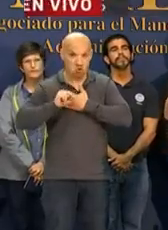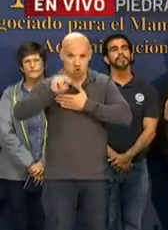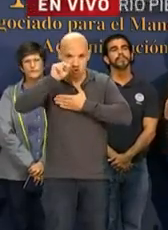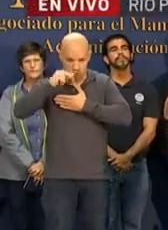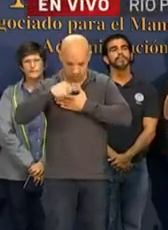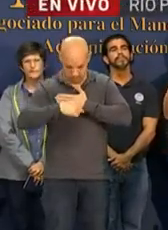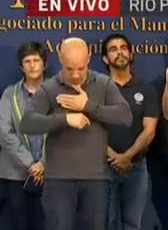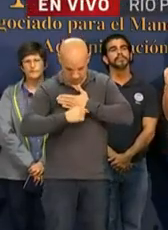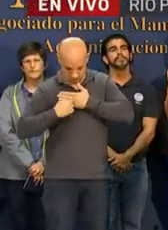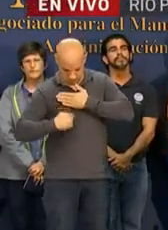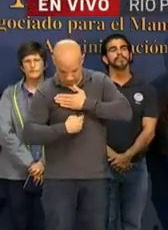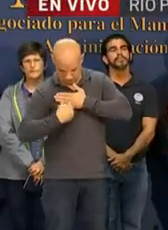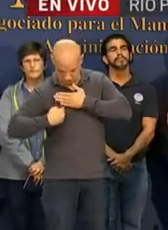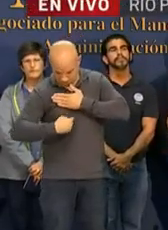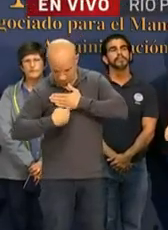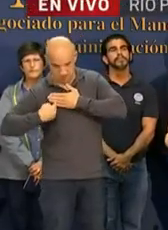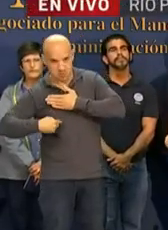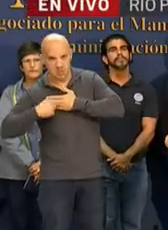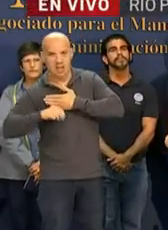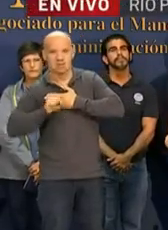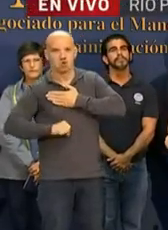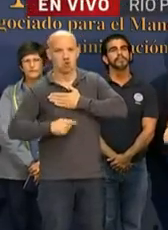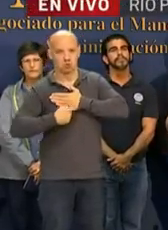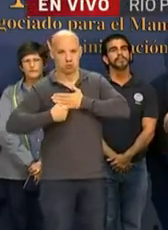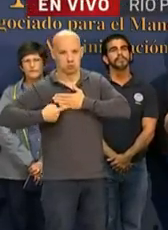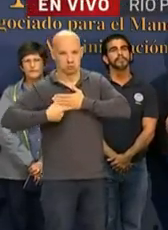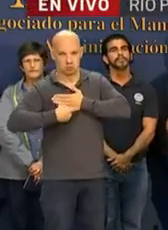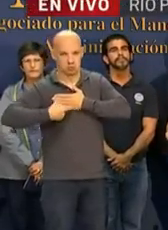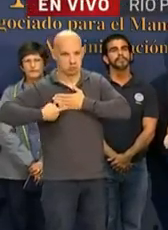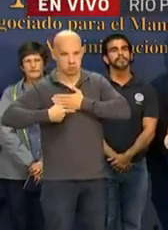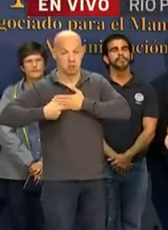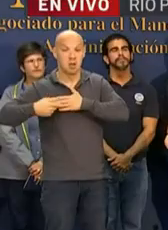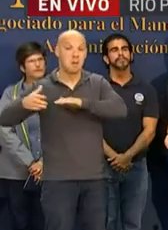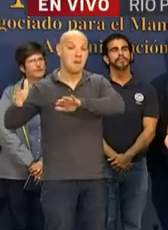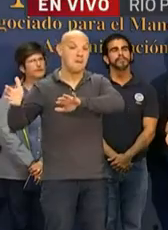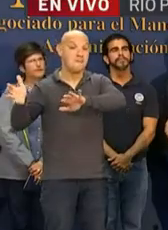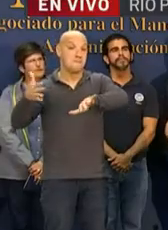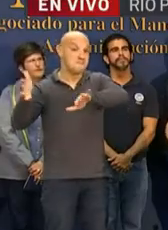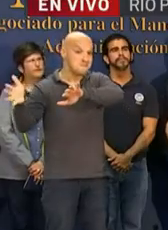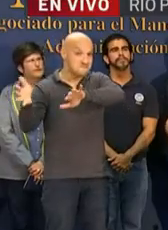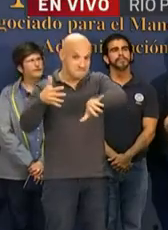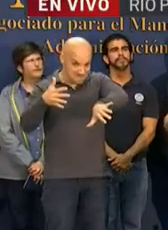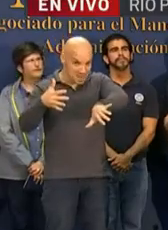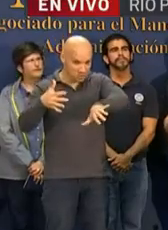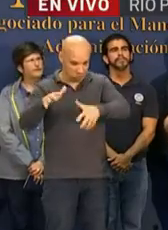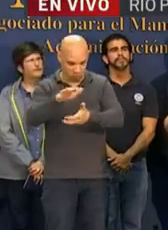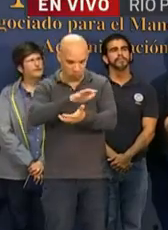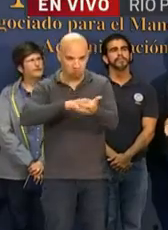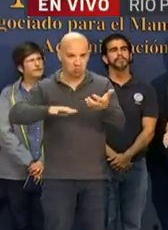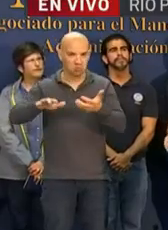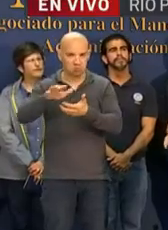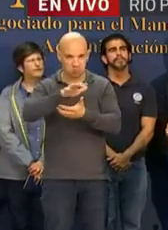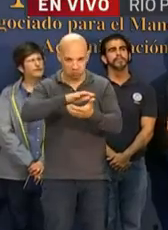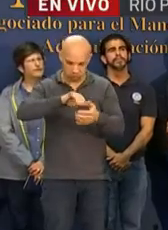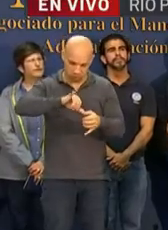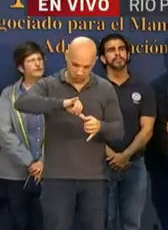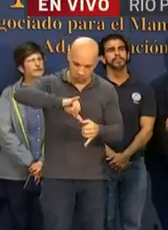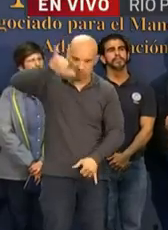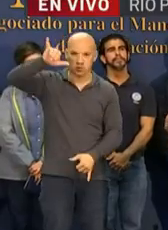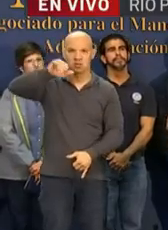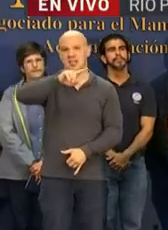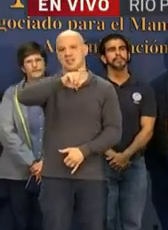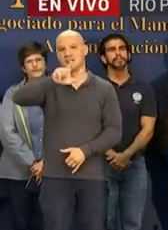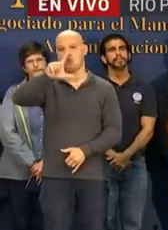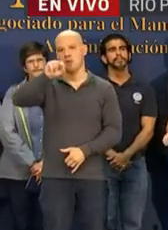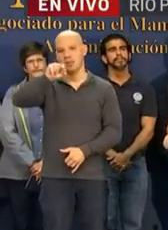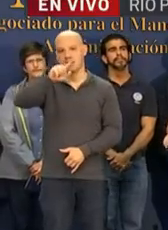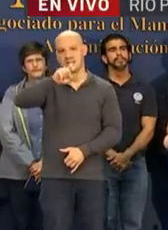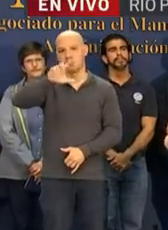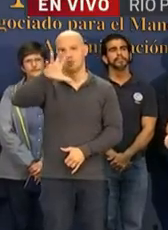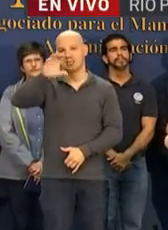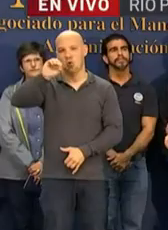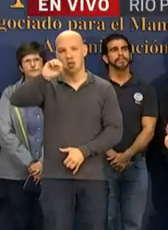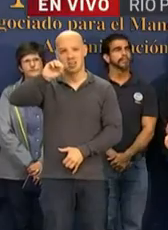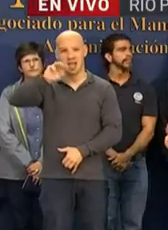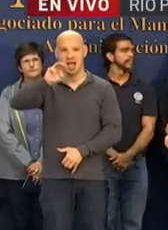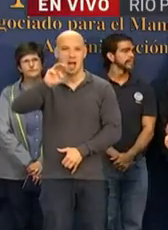CUÁNDO HABLÉ DE LA PARTE